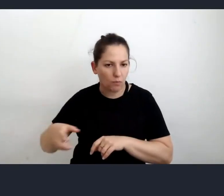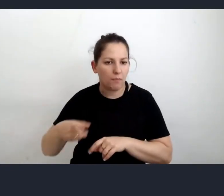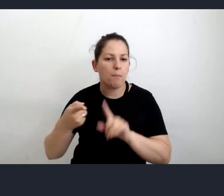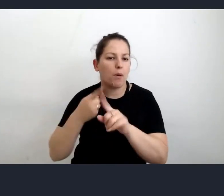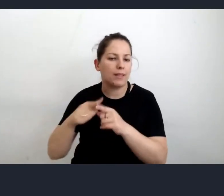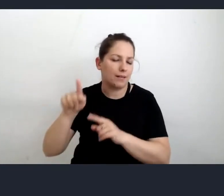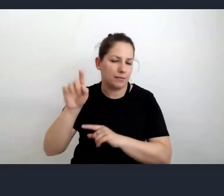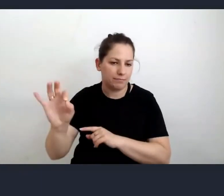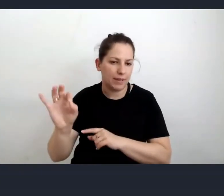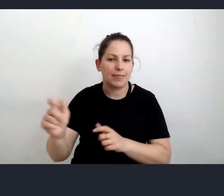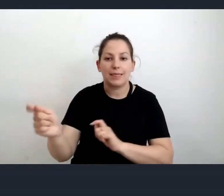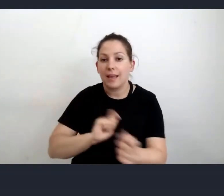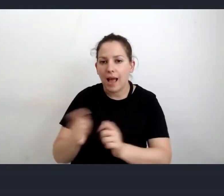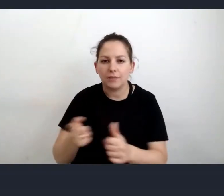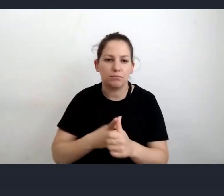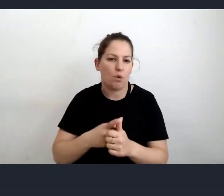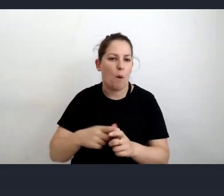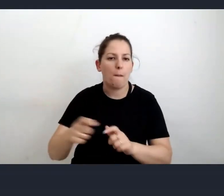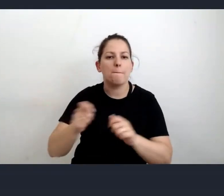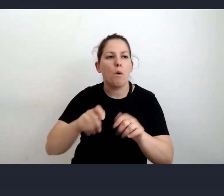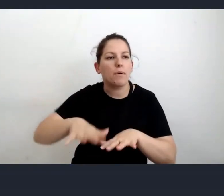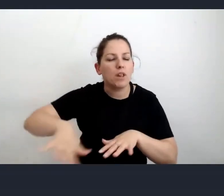transport, mobilność miejska, klimat,